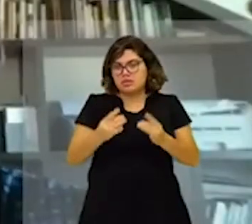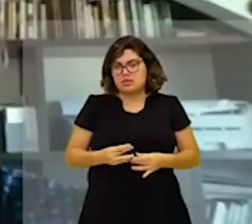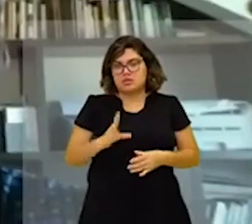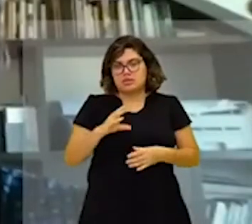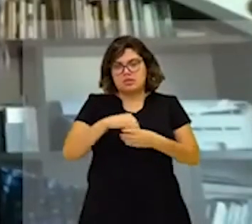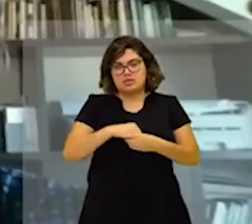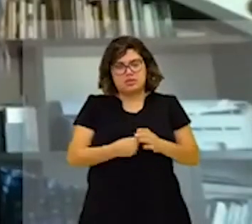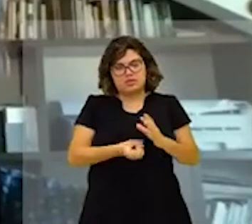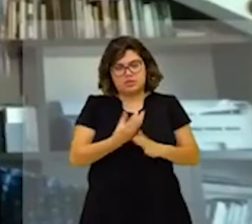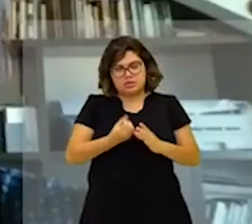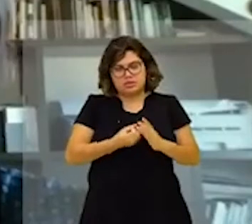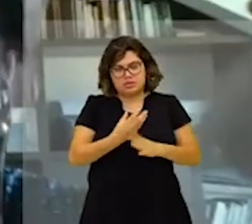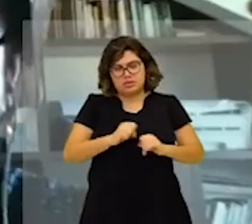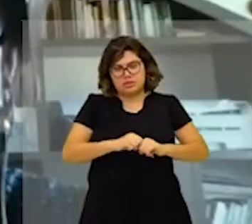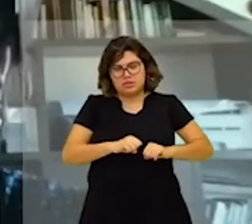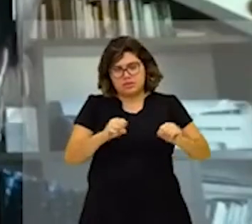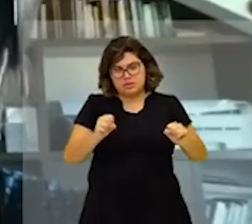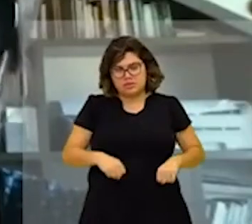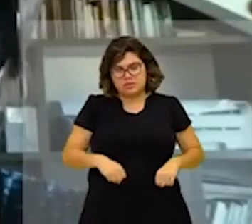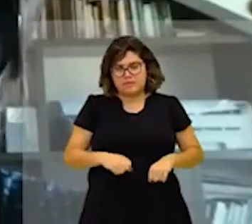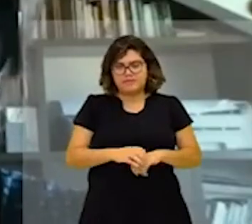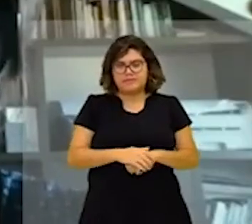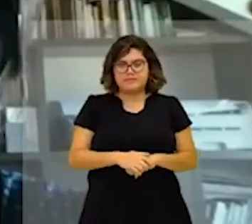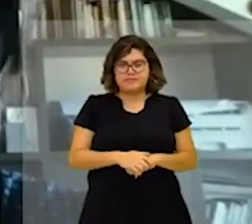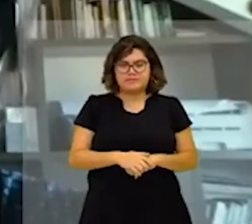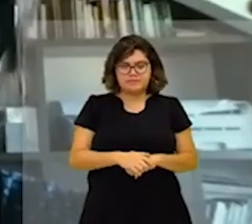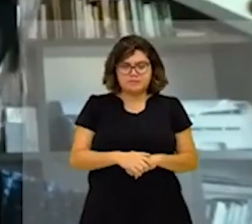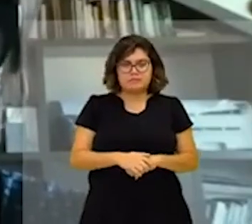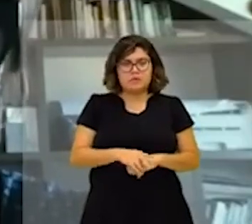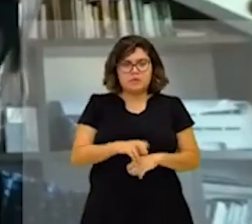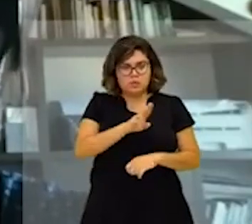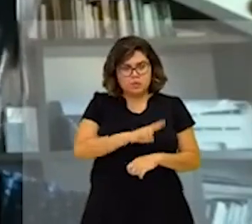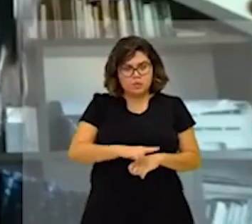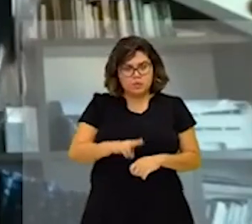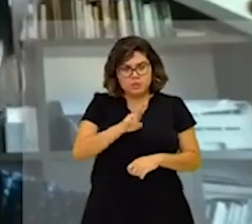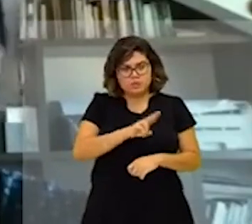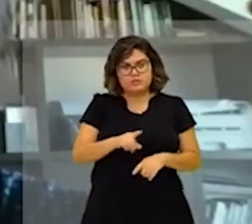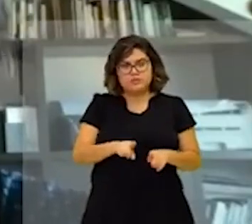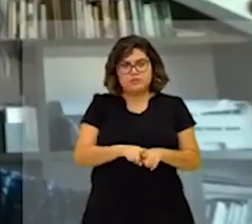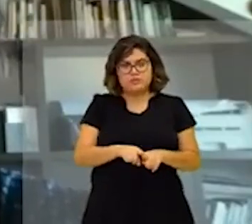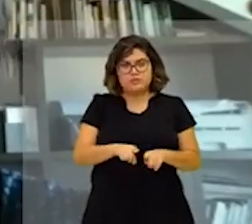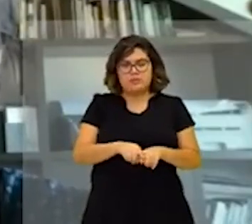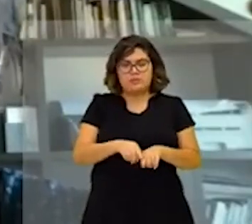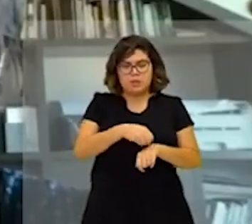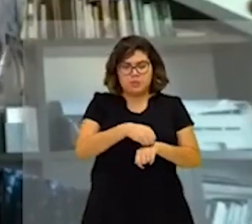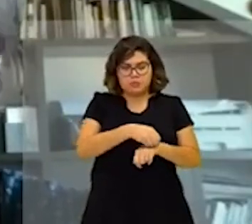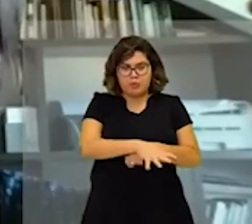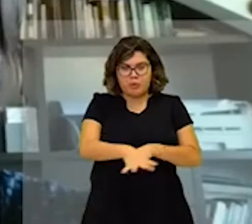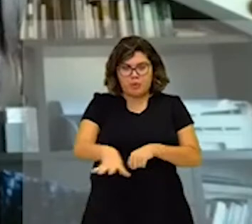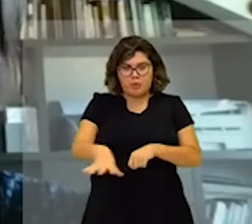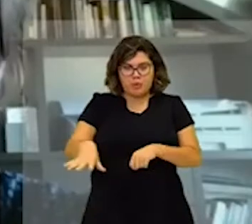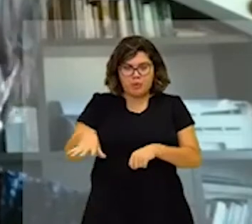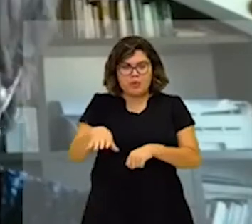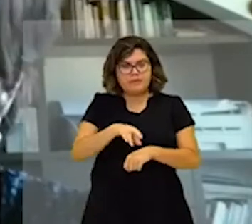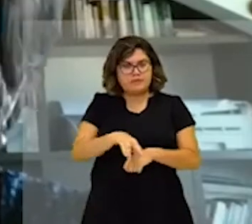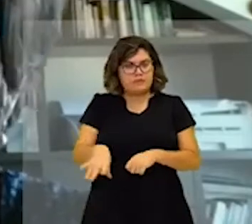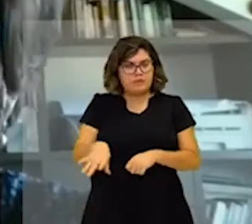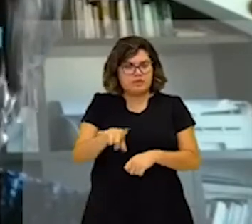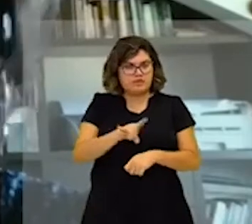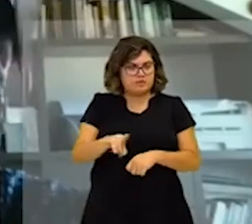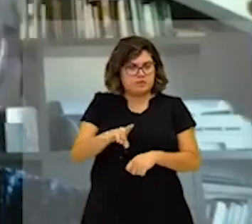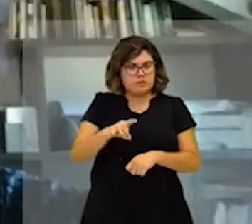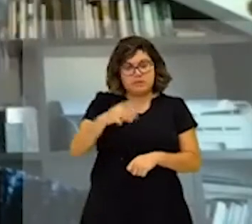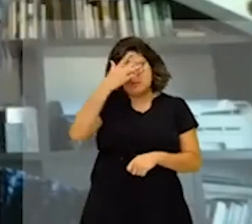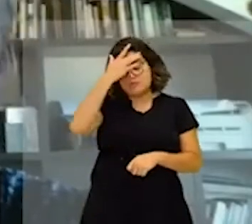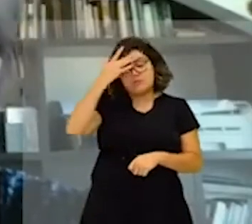de financiamento da política uso de No que diz respeito não apenas a quem pode financiar